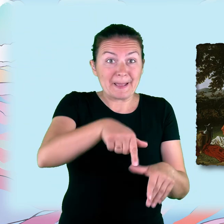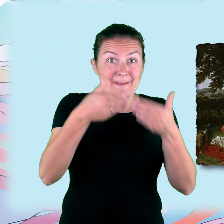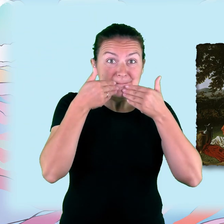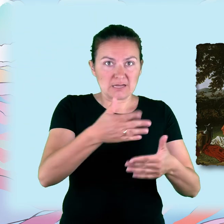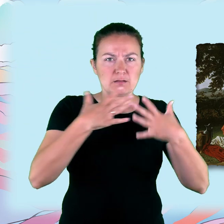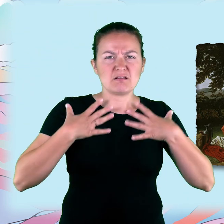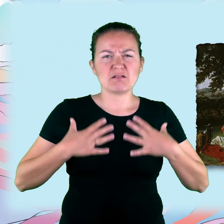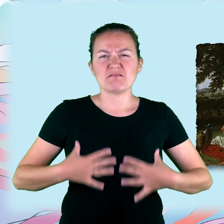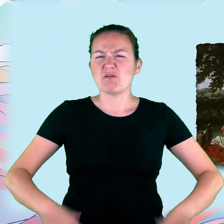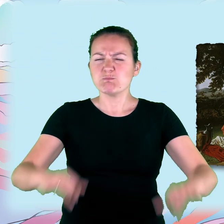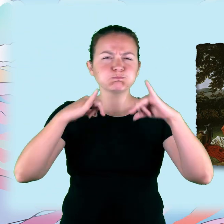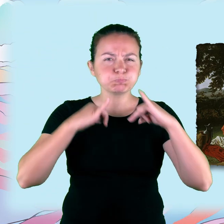Dzięki kąpielom w rzece, ciało Achillesa było bardzo mocne.